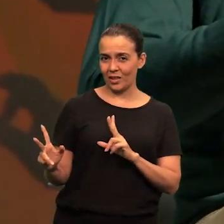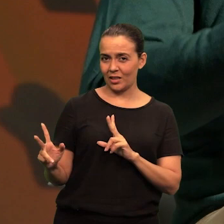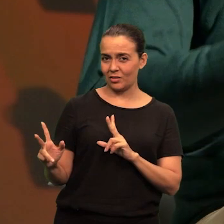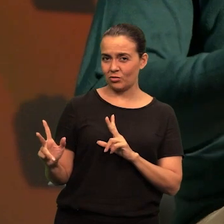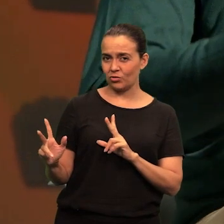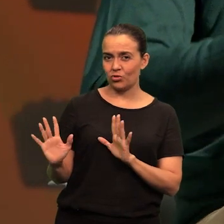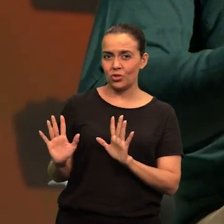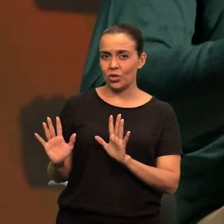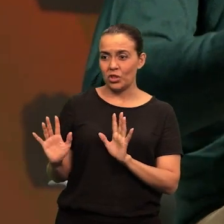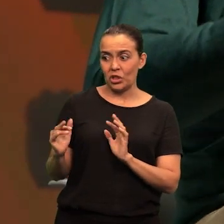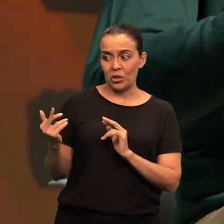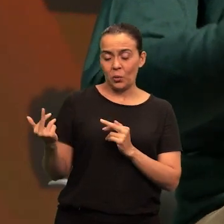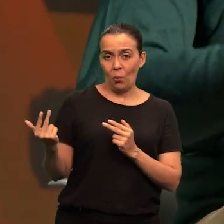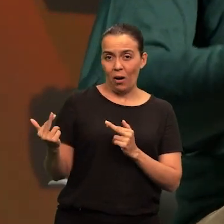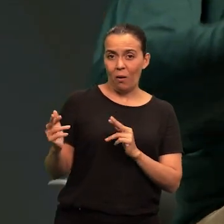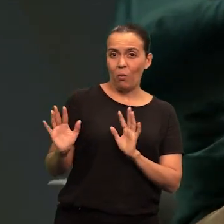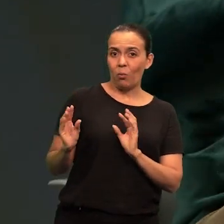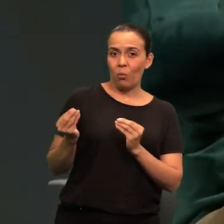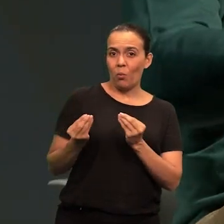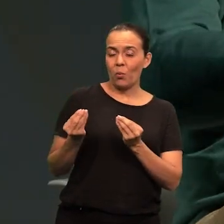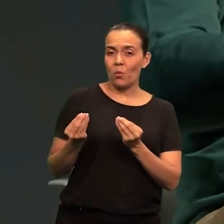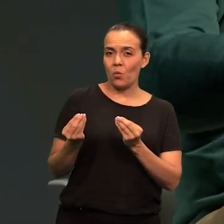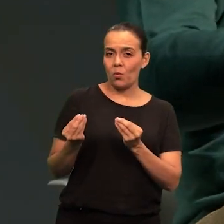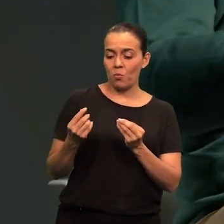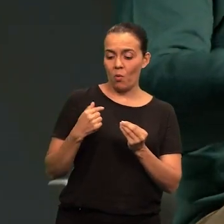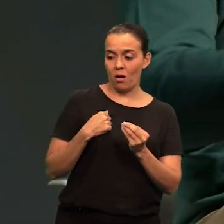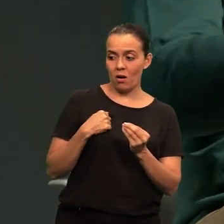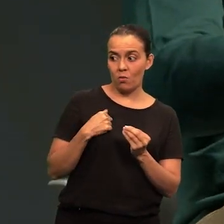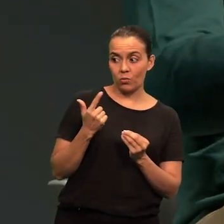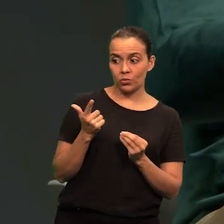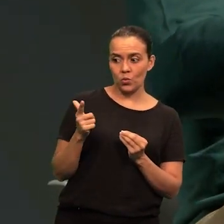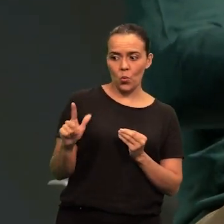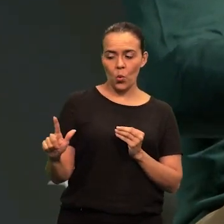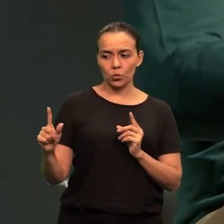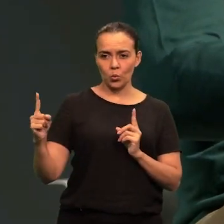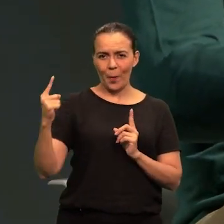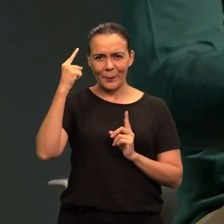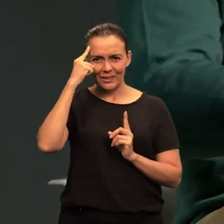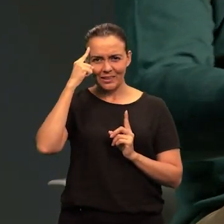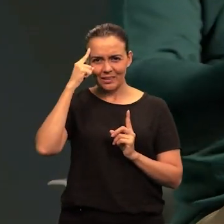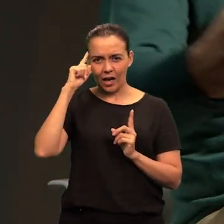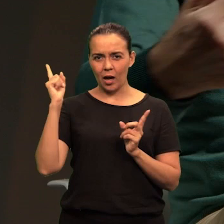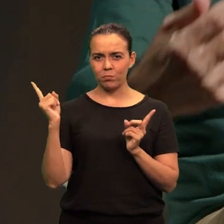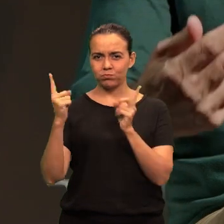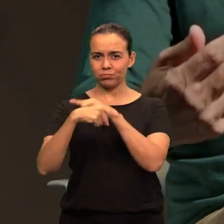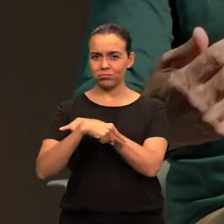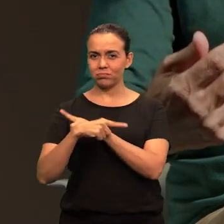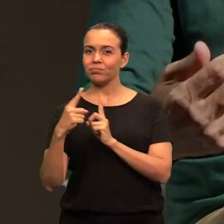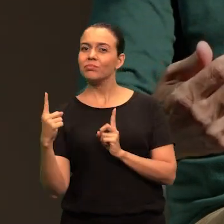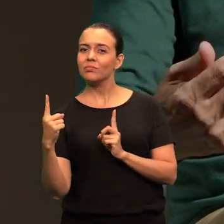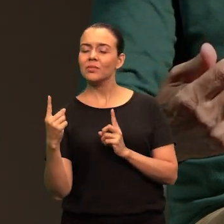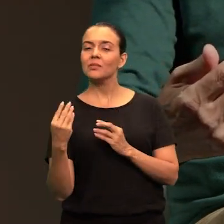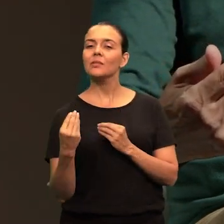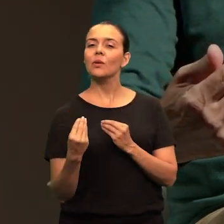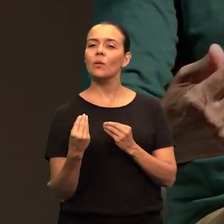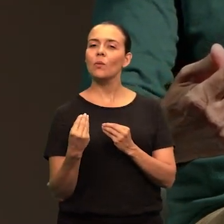qualquer vínculo entre mim e um outro possa gerar esse tipo de reflexão e esse tipo de posicionamento?